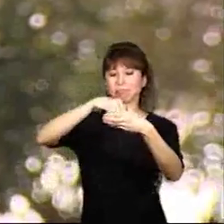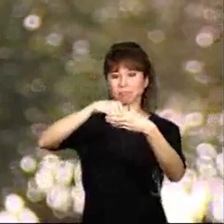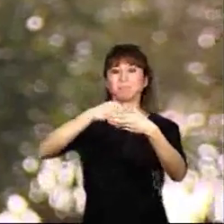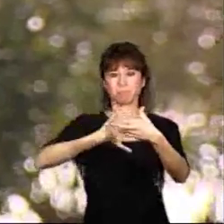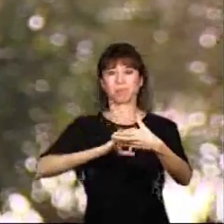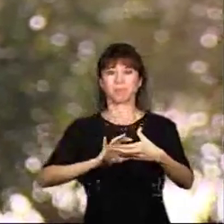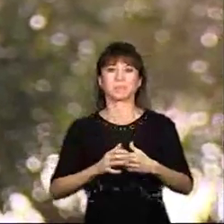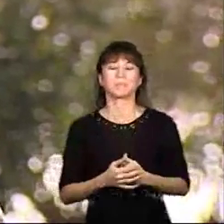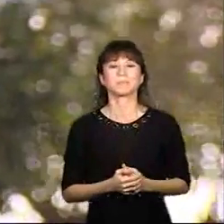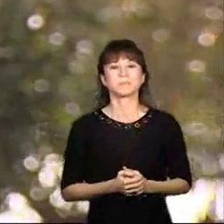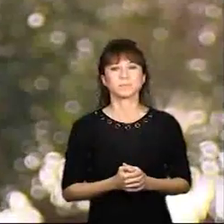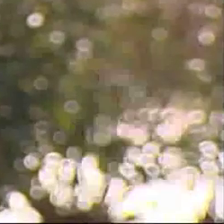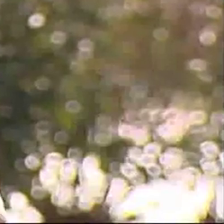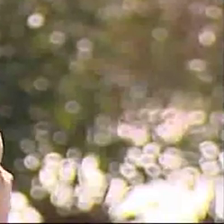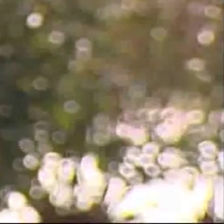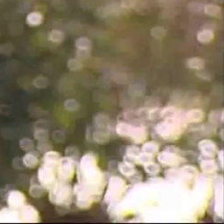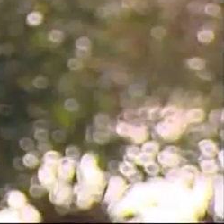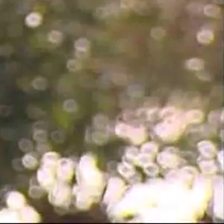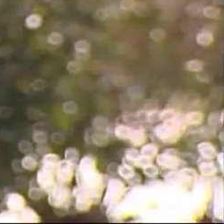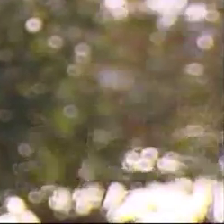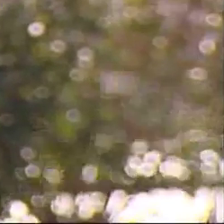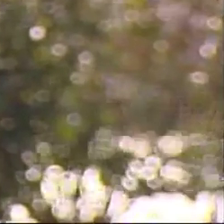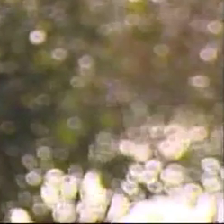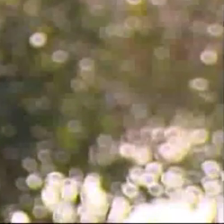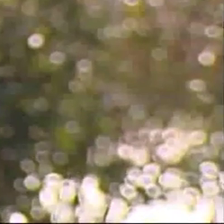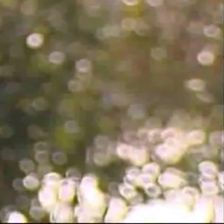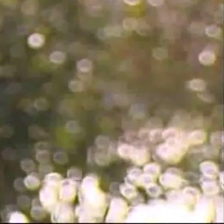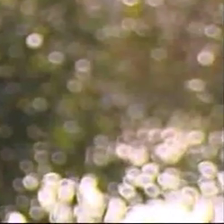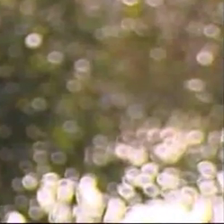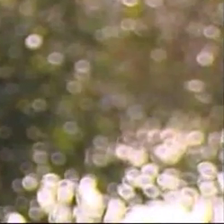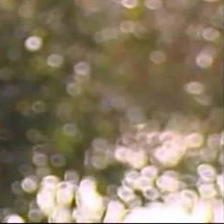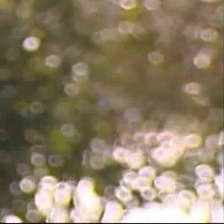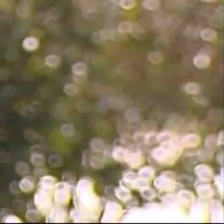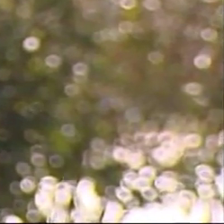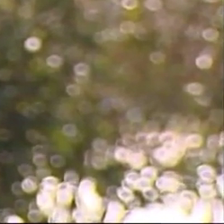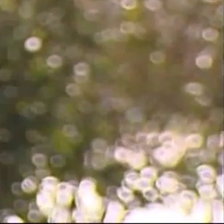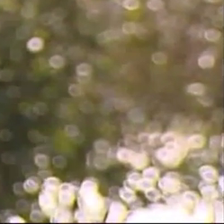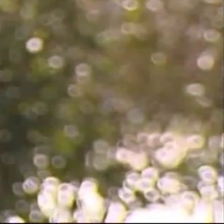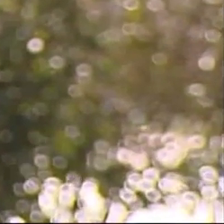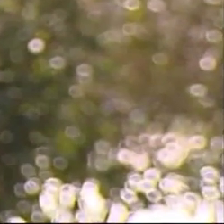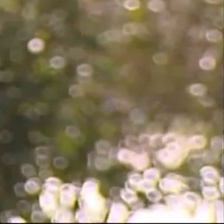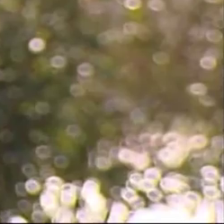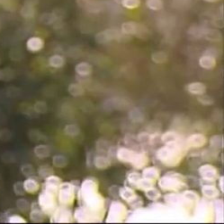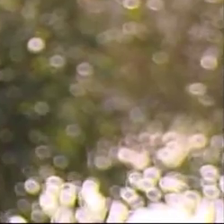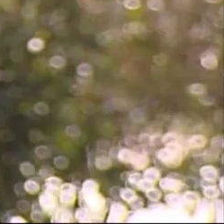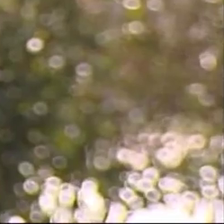(VOZ GPS) Últimos trayectos. Contactos. Direcciones útiles. Visitas. Transportes públicos...